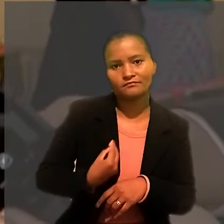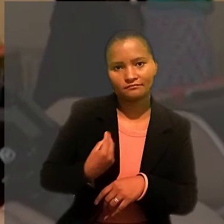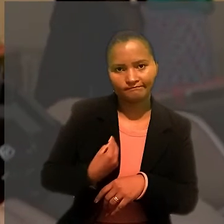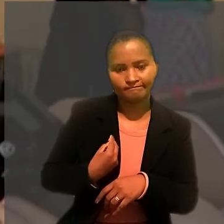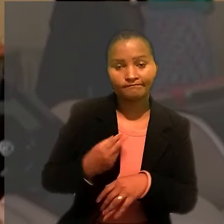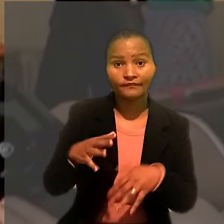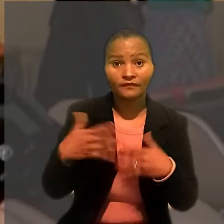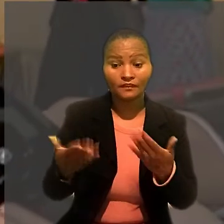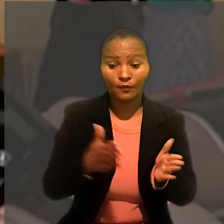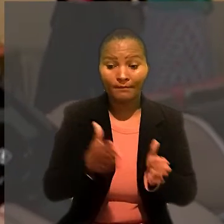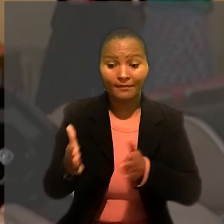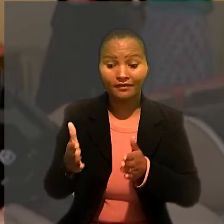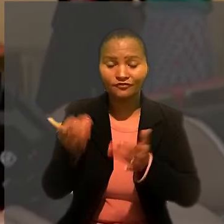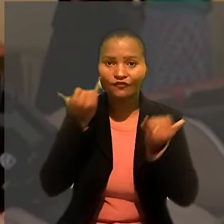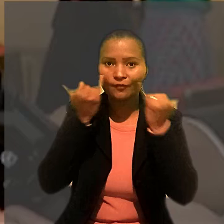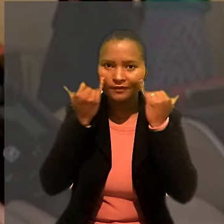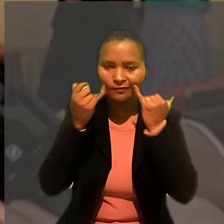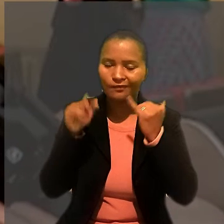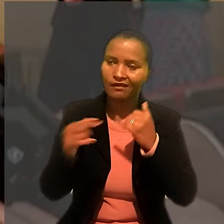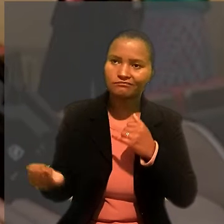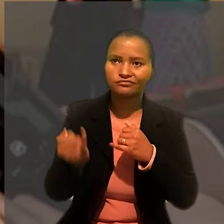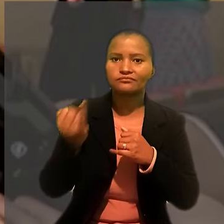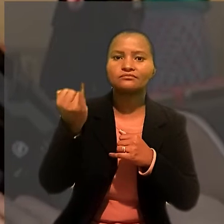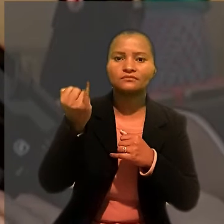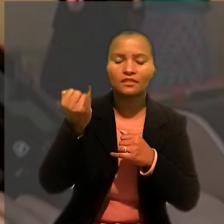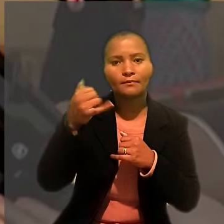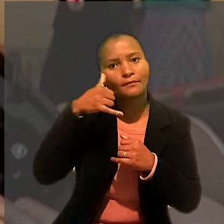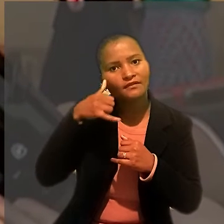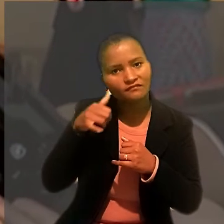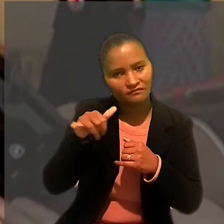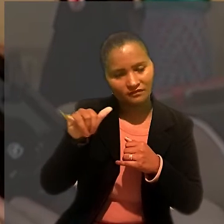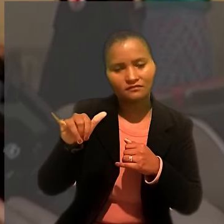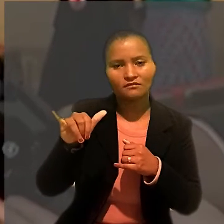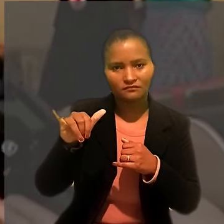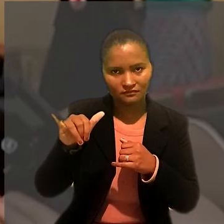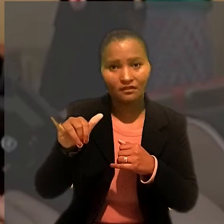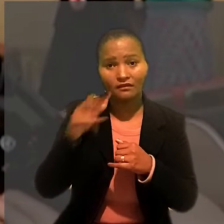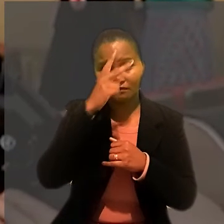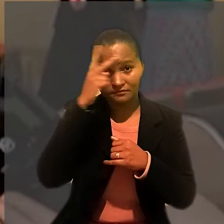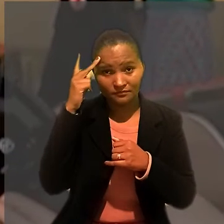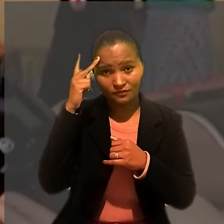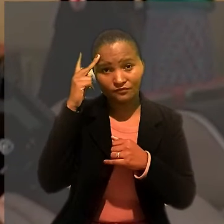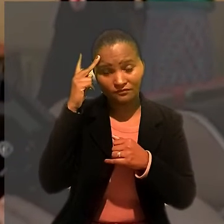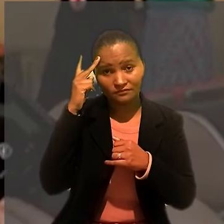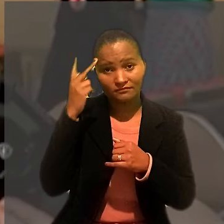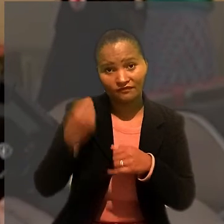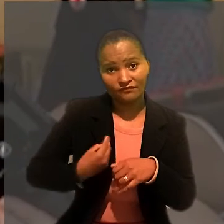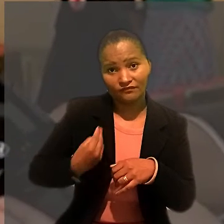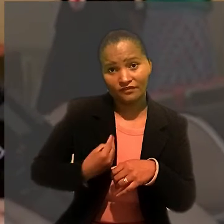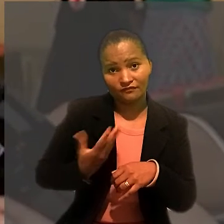Então, a parte de informação é essencial, tanto para a prevenção quanto para evitar que alguém se submeta a uma condição dessa natureza".